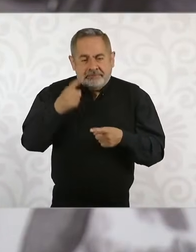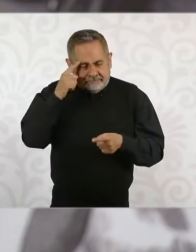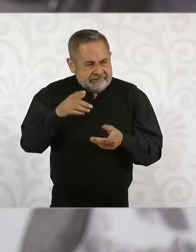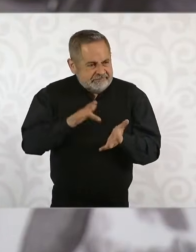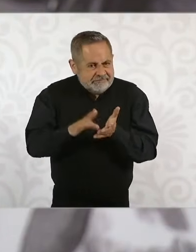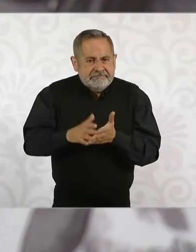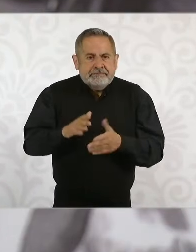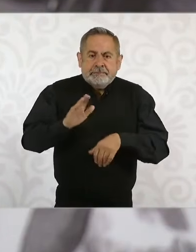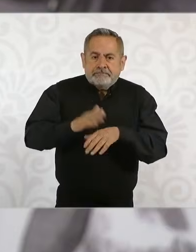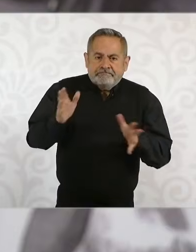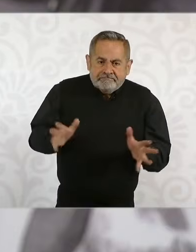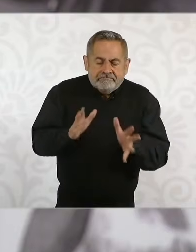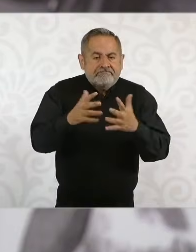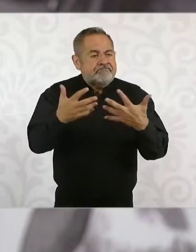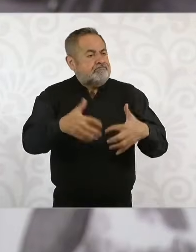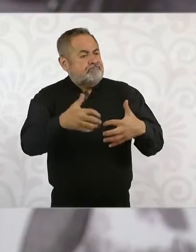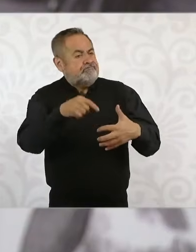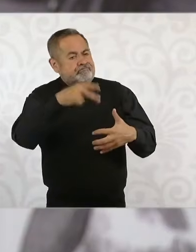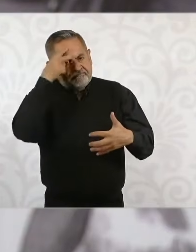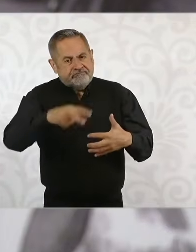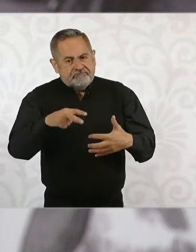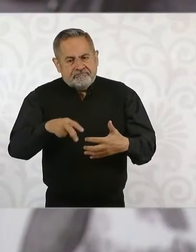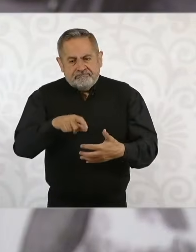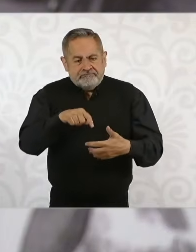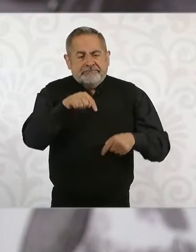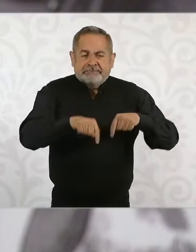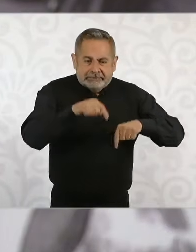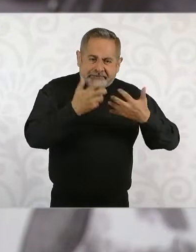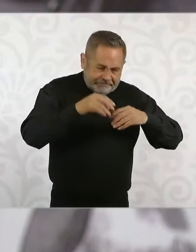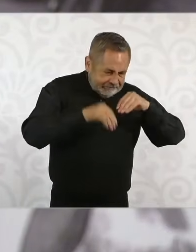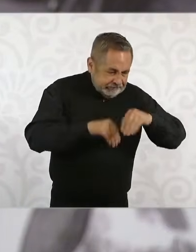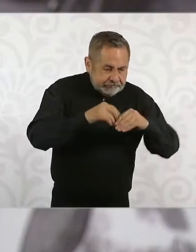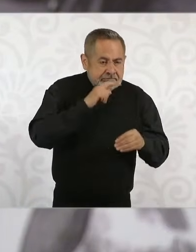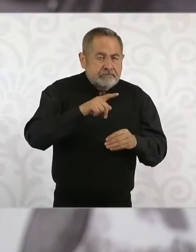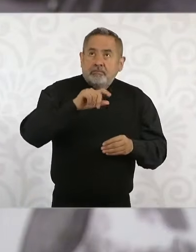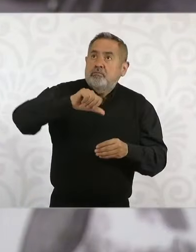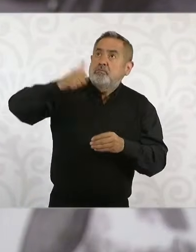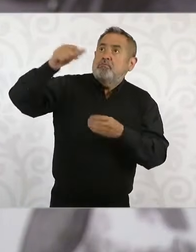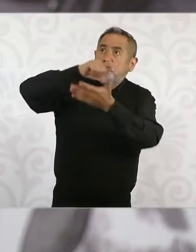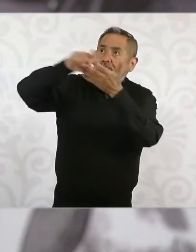la participación de la industria mexicana, de los productos que se fabriquen en México, que se eh